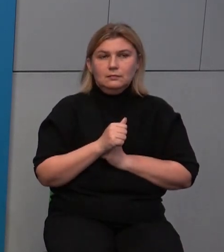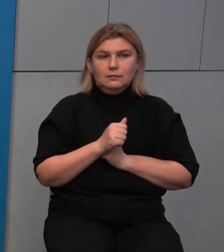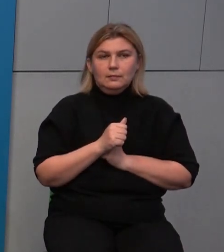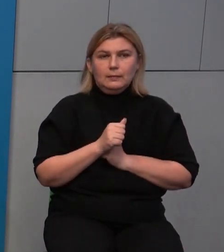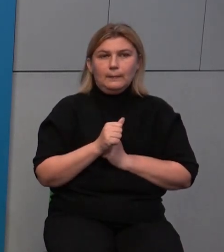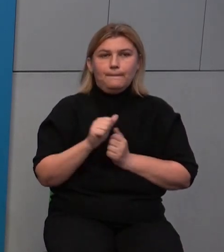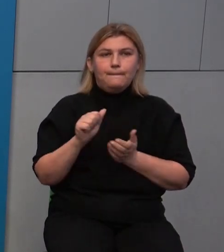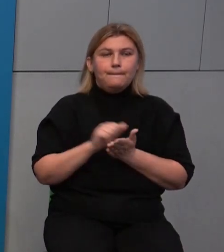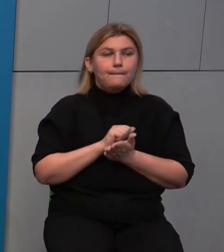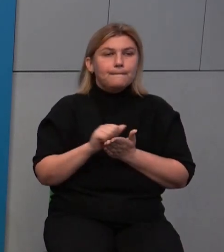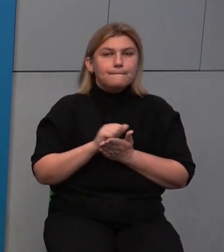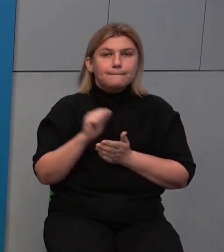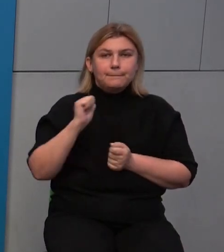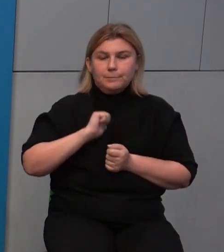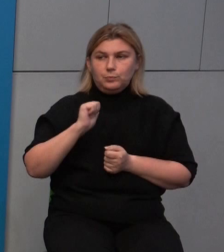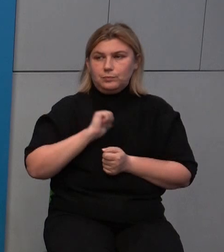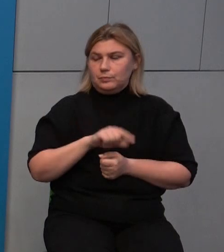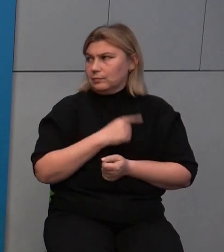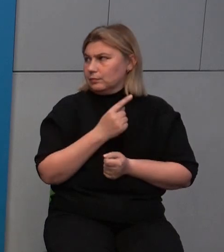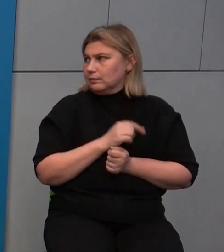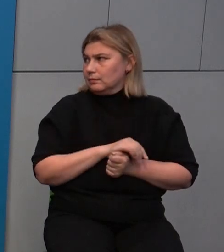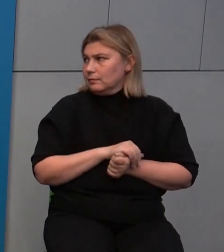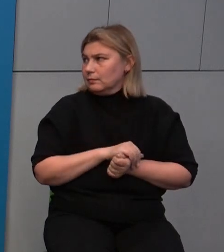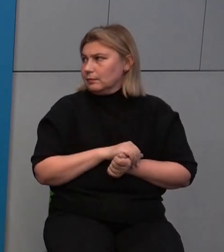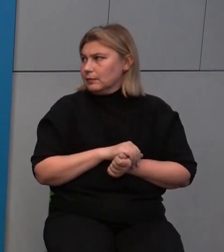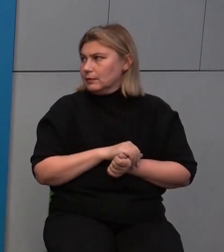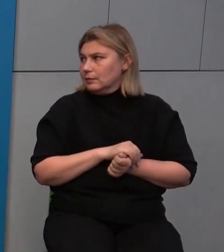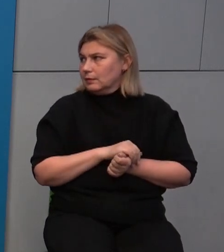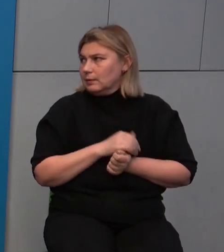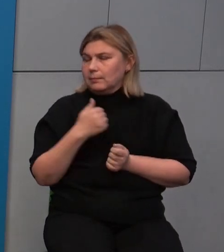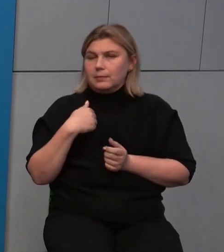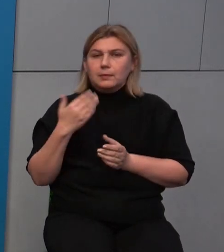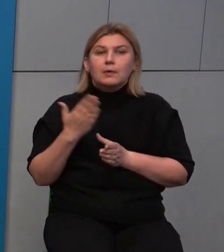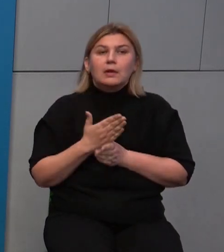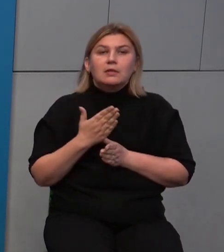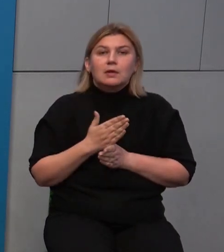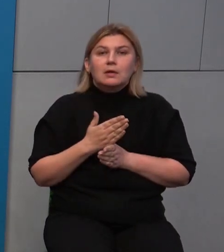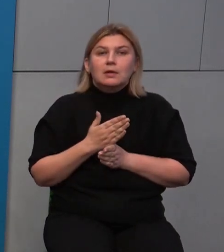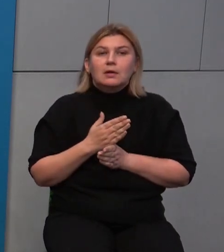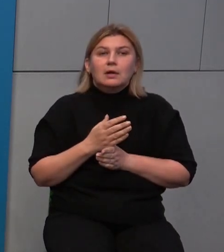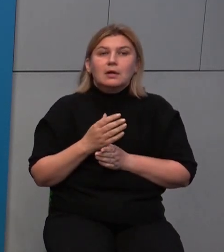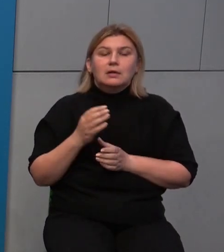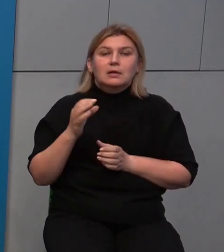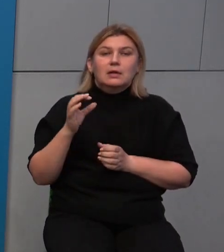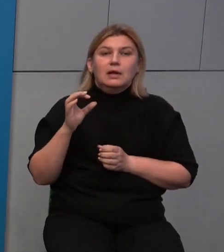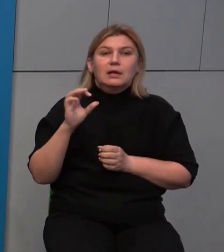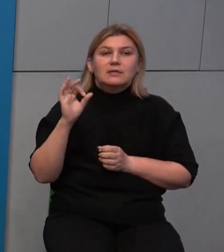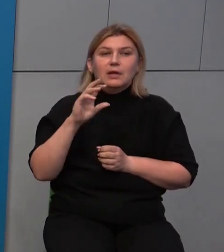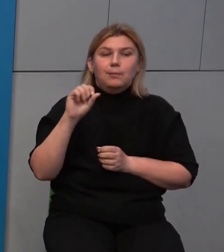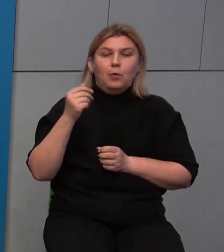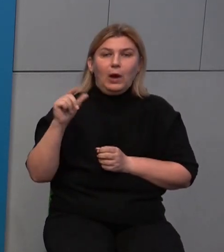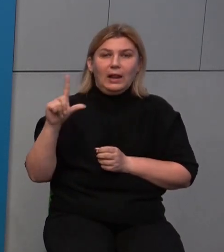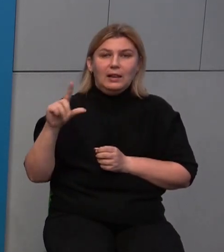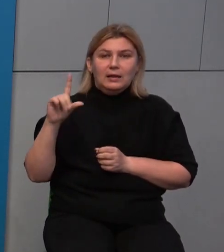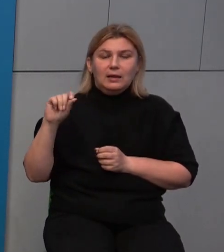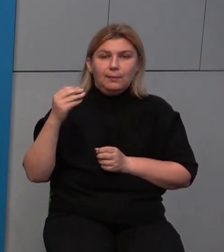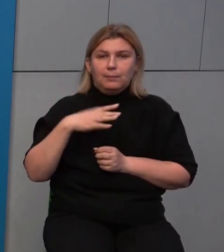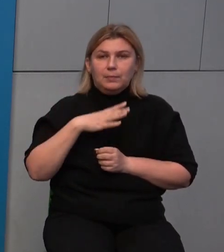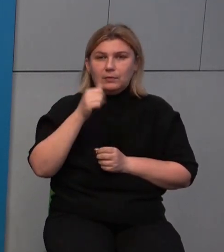długo czekałam, bo tam była teczka, że Samuel Lem, czyli ojciec Lema, był tajnym współpracownikiem.